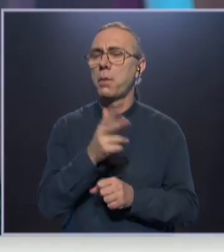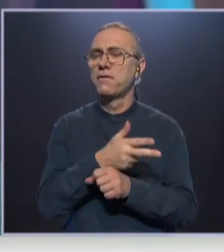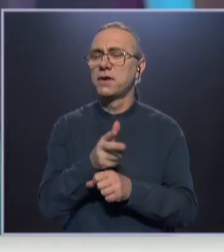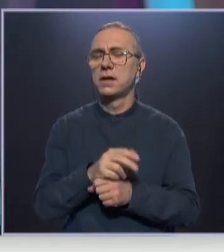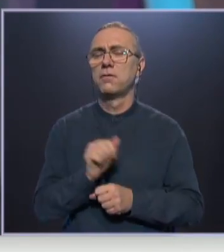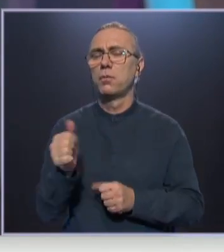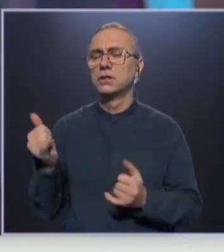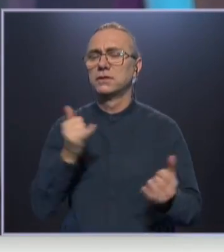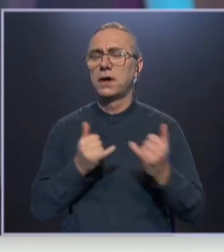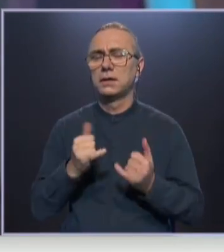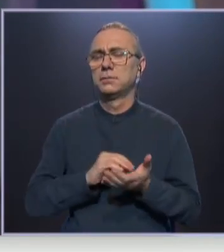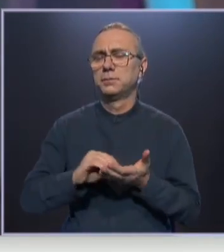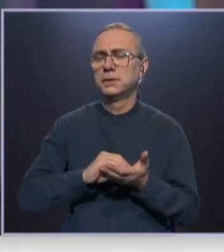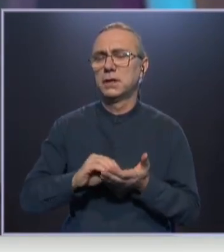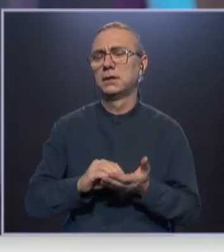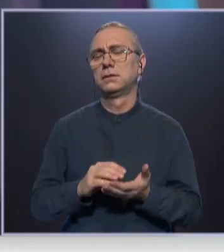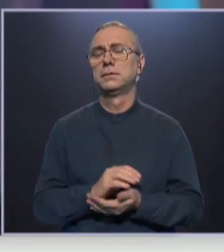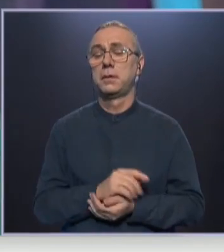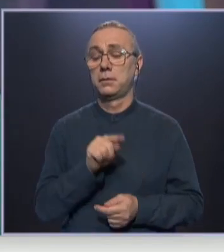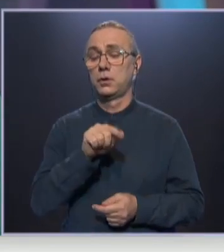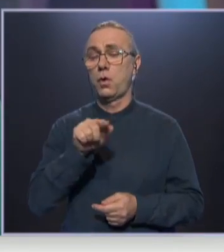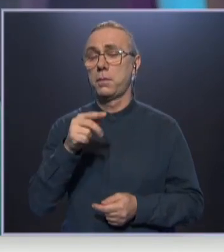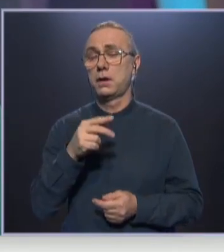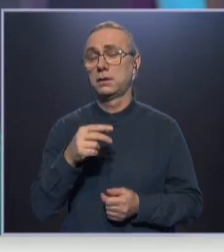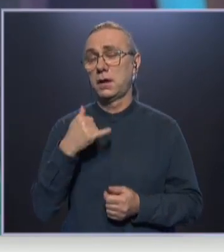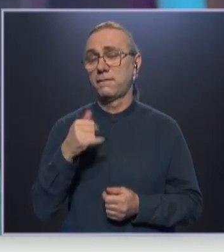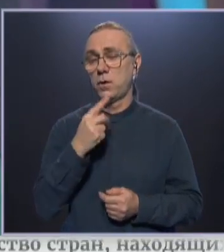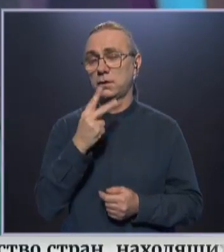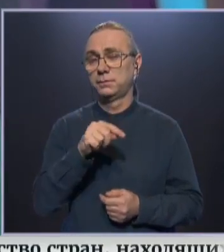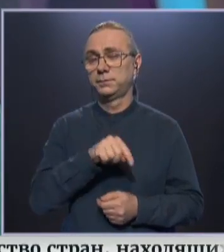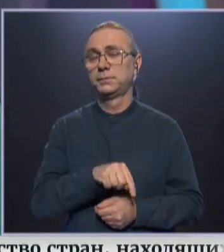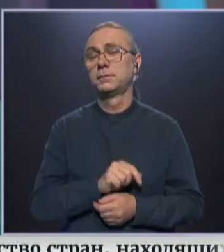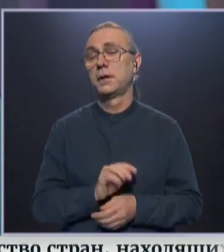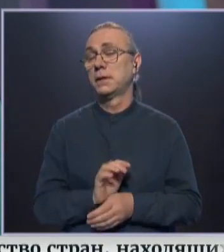по телефону который сейчас видите на своих экранах или по этому же телефону прислать свой вопрос мы